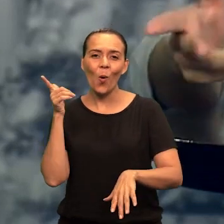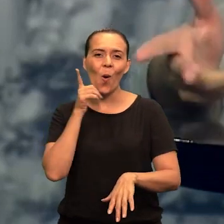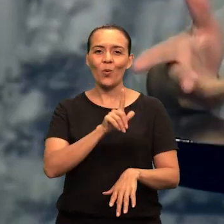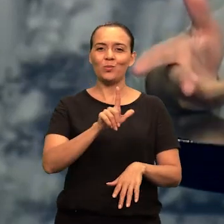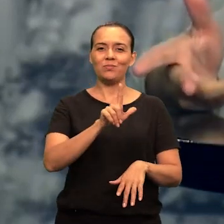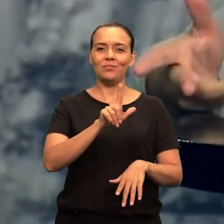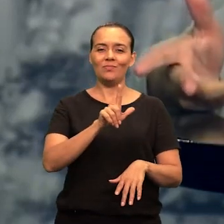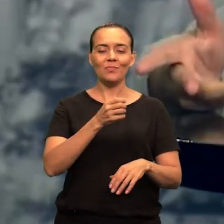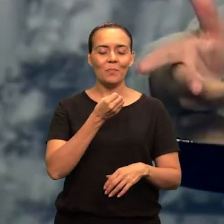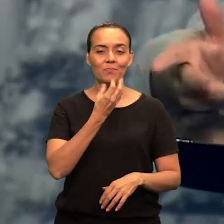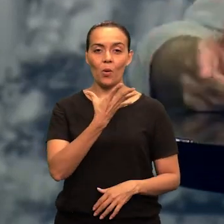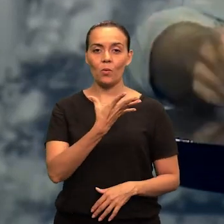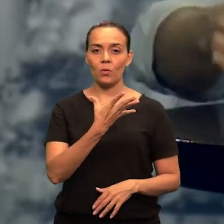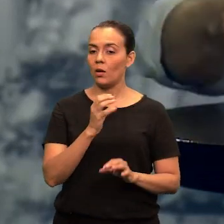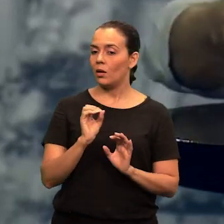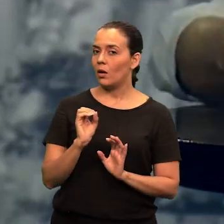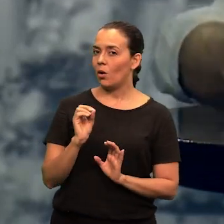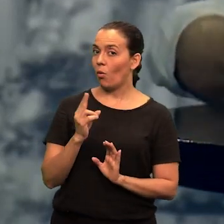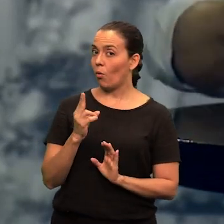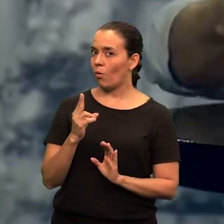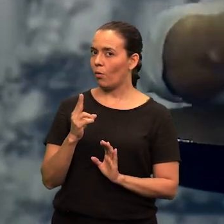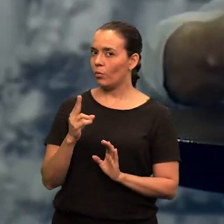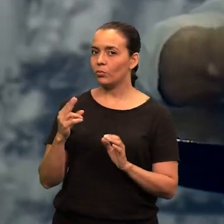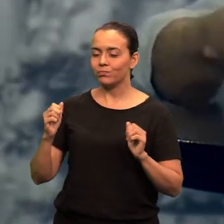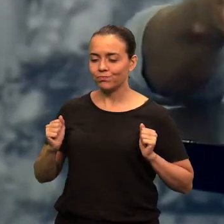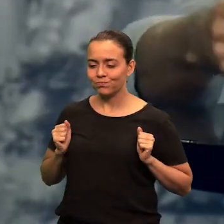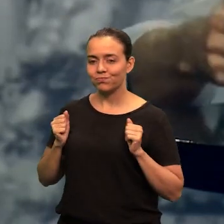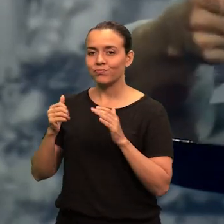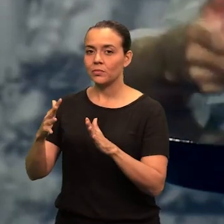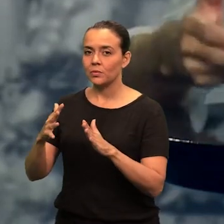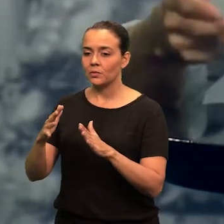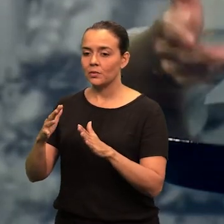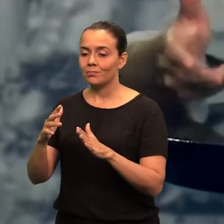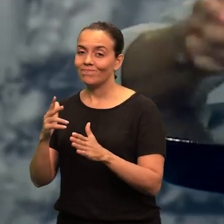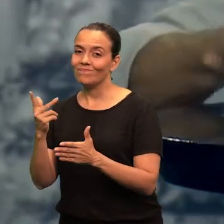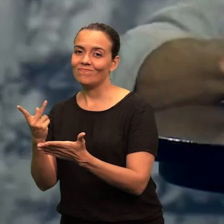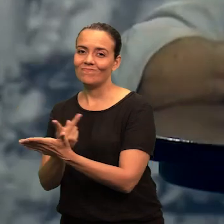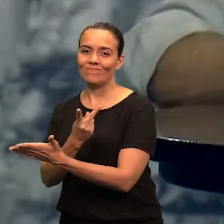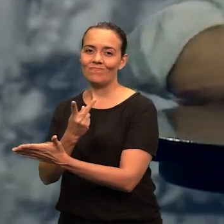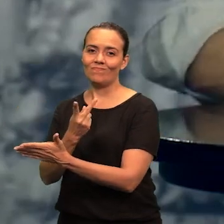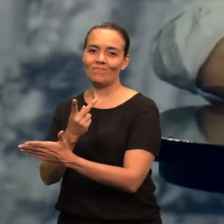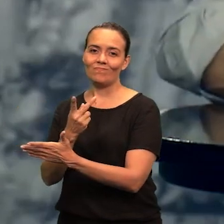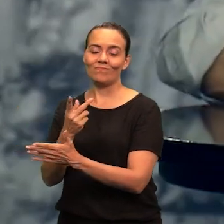e que foi exitosa, e ou a mesma ação pode também dar errado numa outra circunstância.